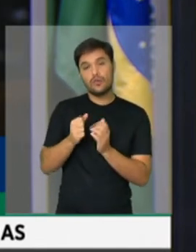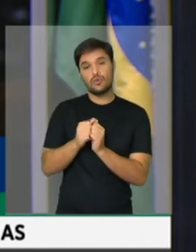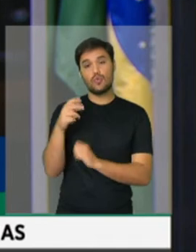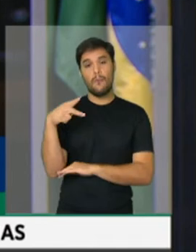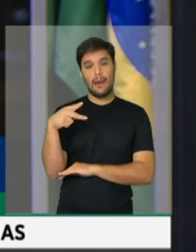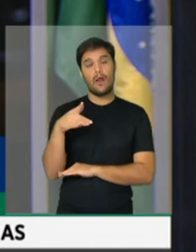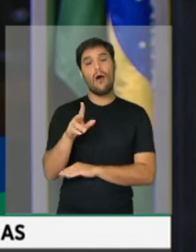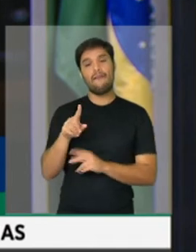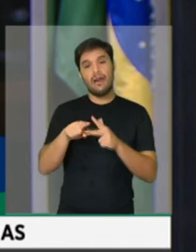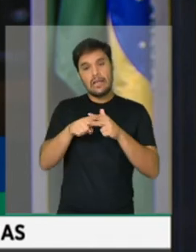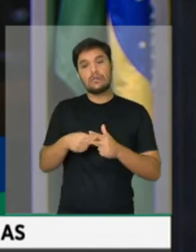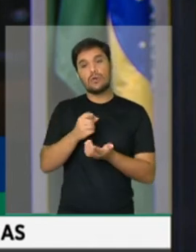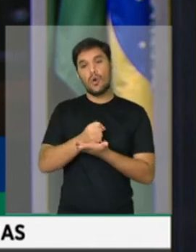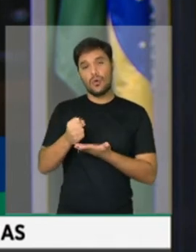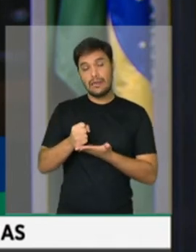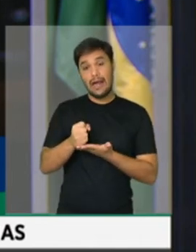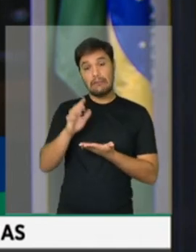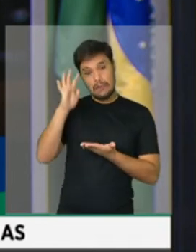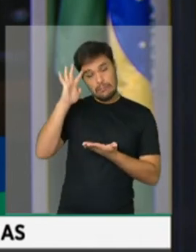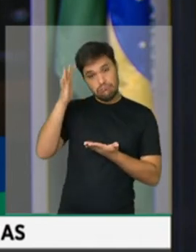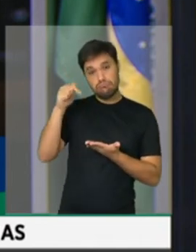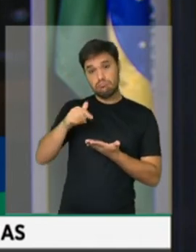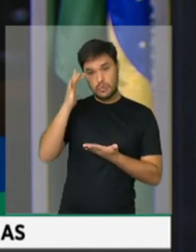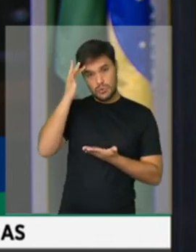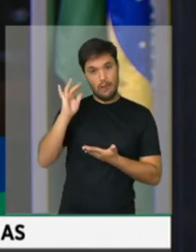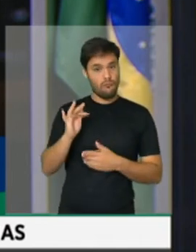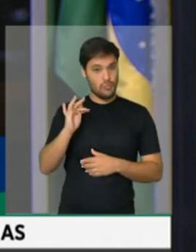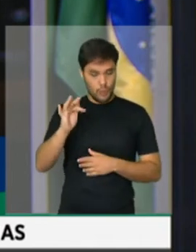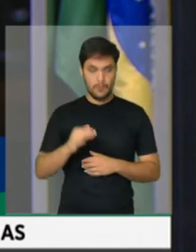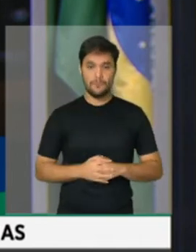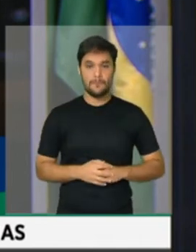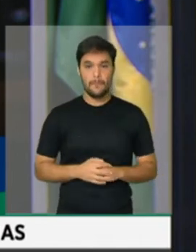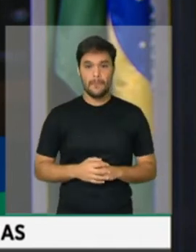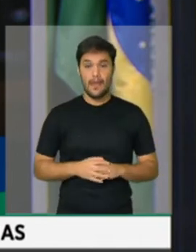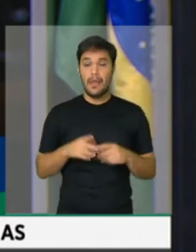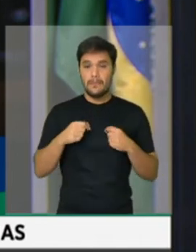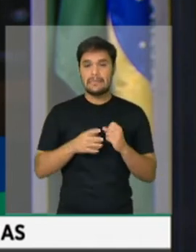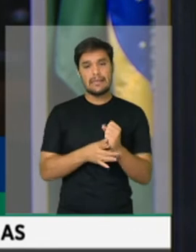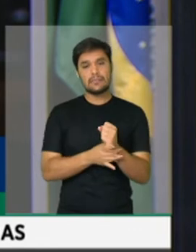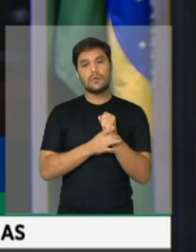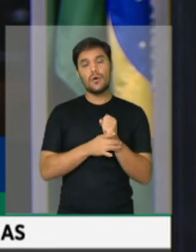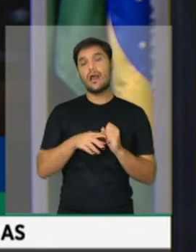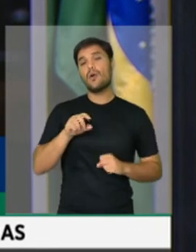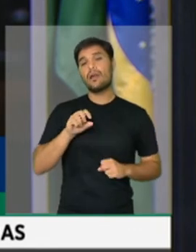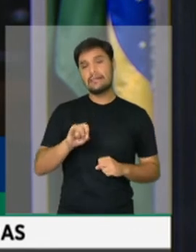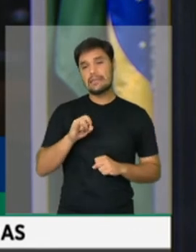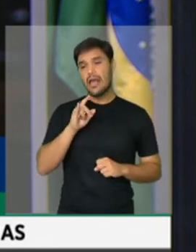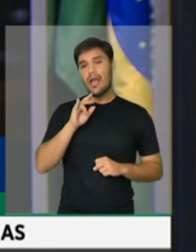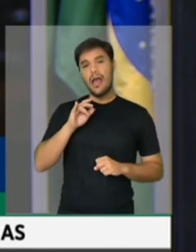PROPORCIONAIS PAGAS PELAS DISTRIBUIDORAS REGIÃO SUL, SUDESTES E CENTRO-OESTE. COM AMORTIZAÇÃO DOS EMPRÀSTIMOS FINANCIAMENTOS O ANEXO C TRATADO CELEBRADO COM O